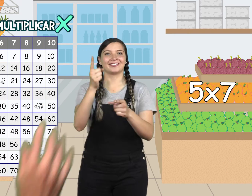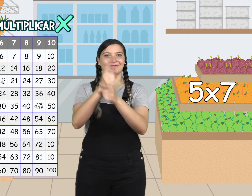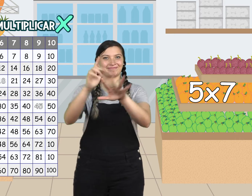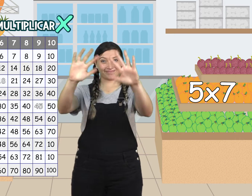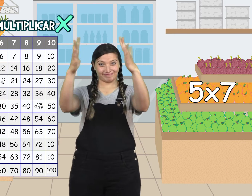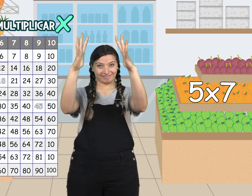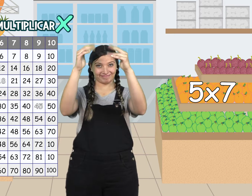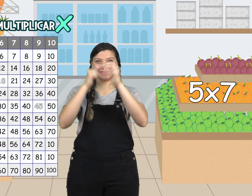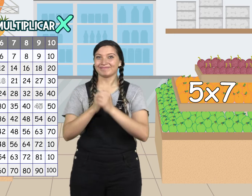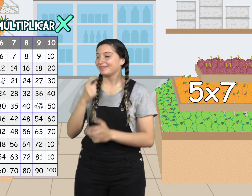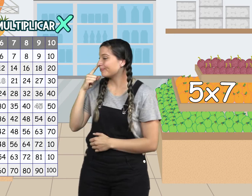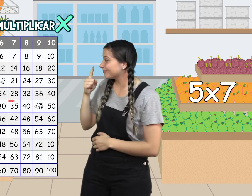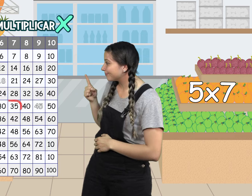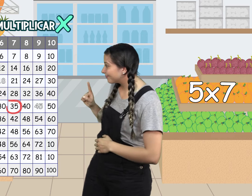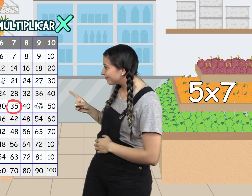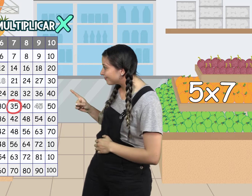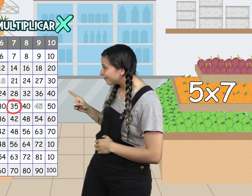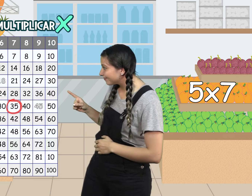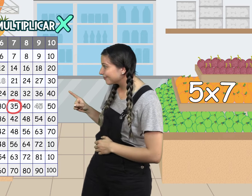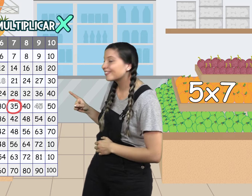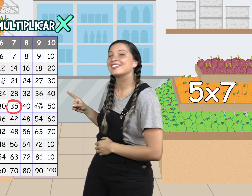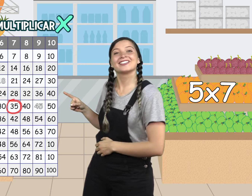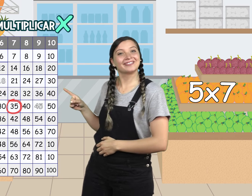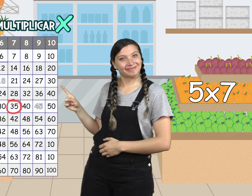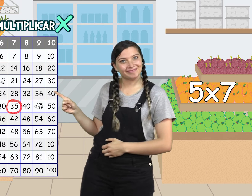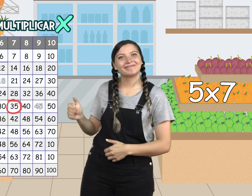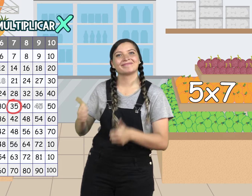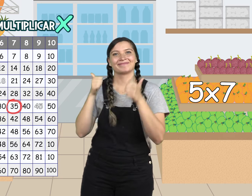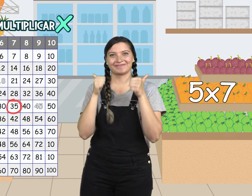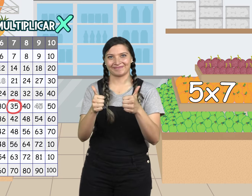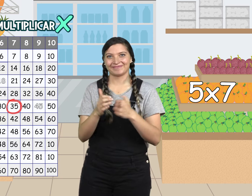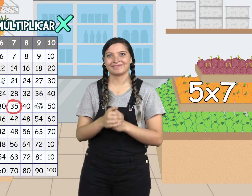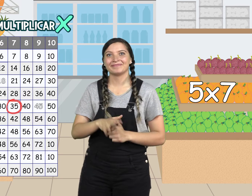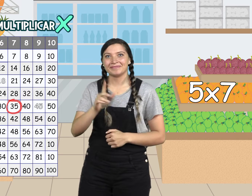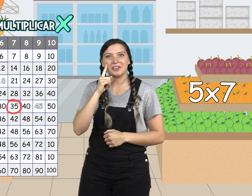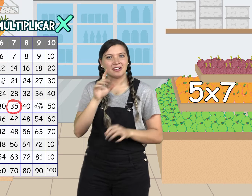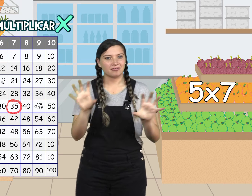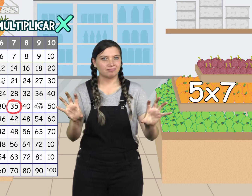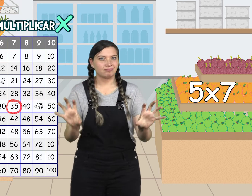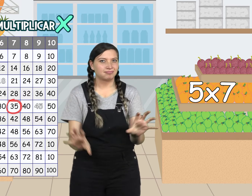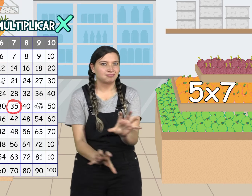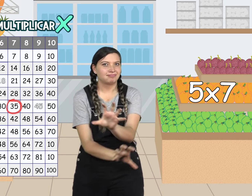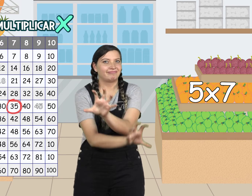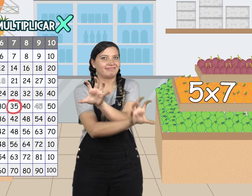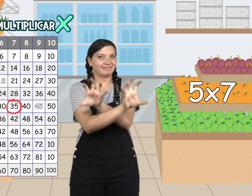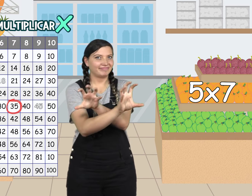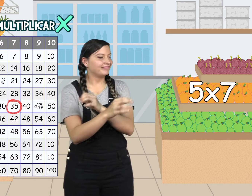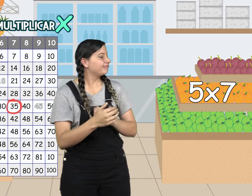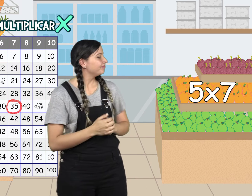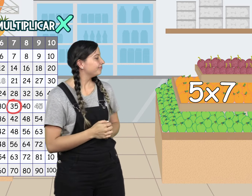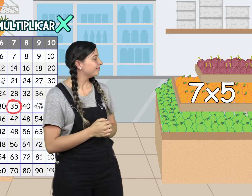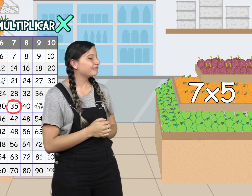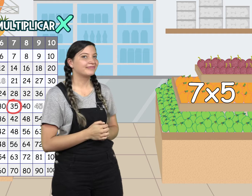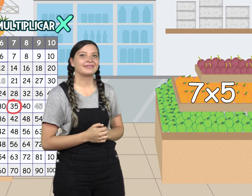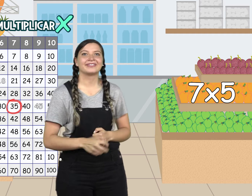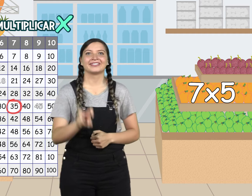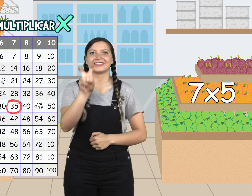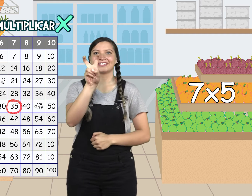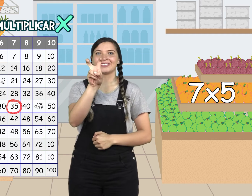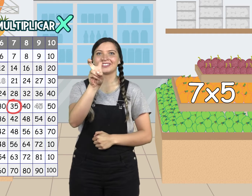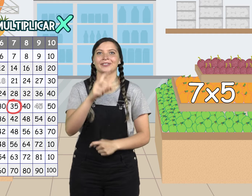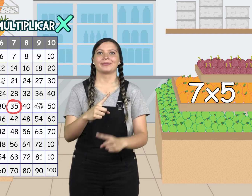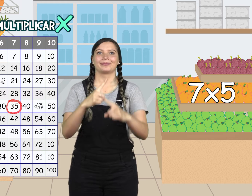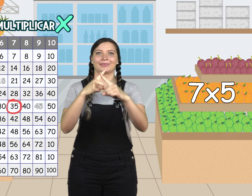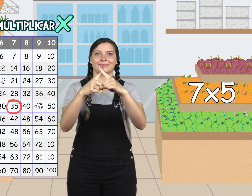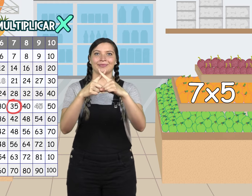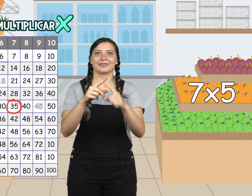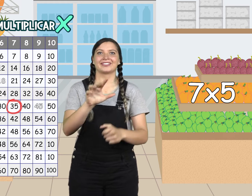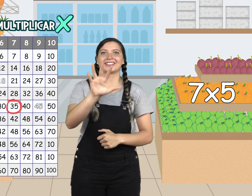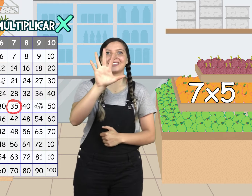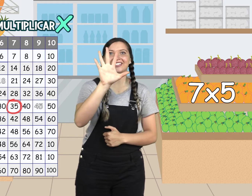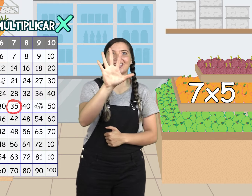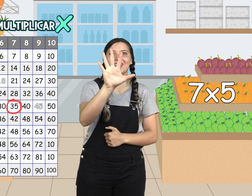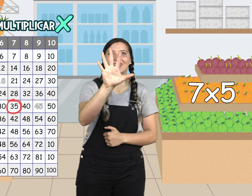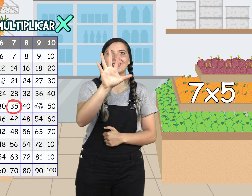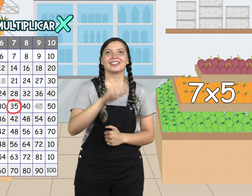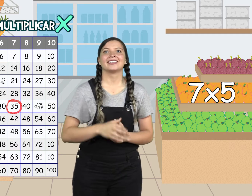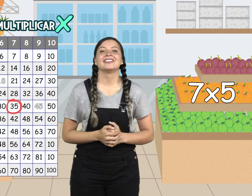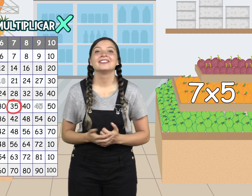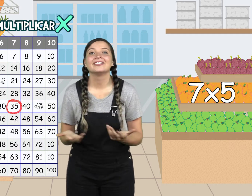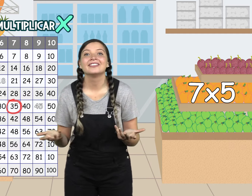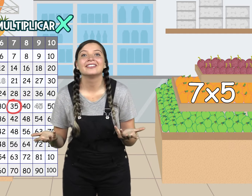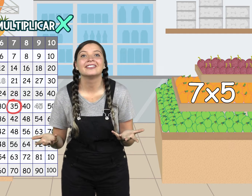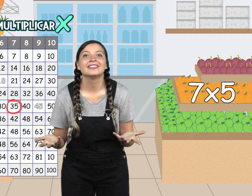Exacto, muy bien. Felicitaciones. Este es el resultado. Pero miremos, ¿qué pasa si lo invertimos? Siete por cinco, ¿quién me da la respuesta?